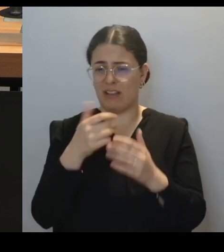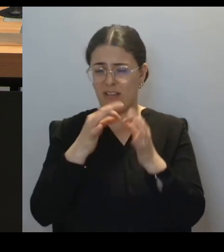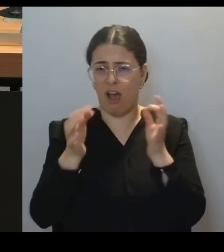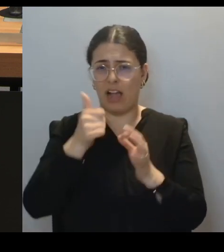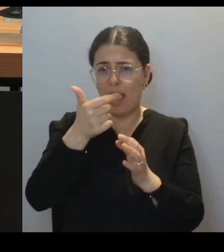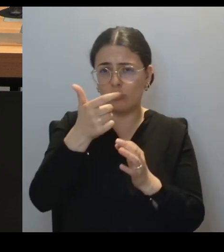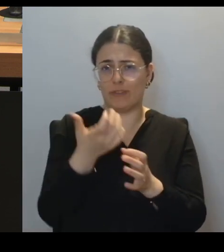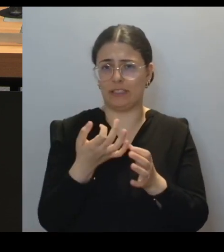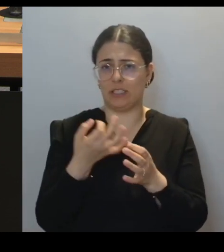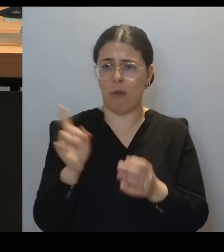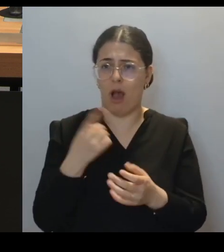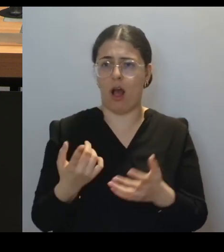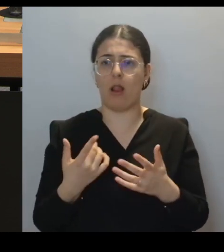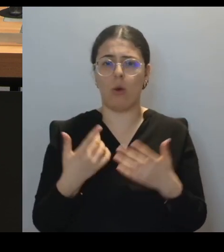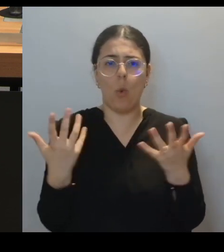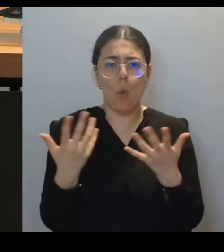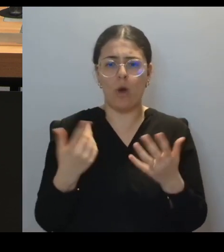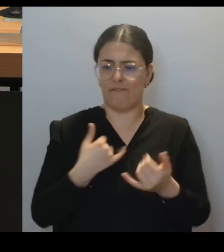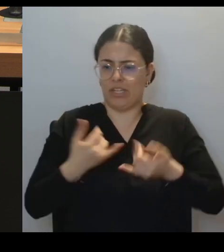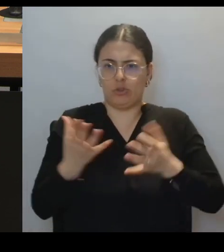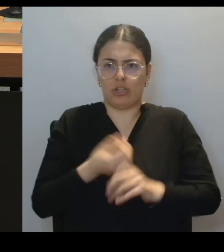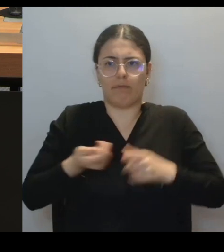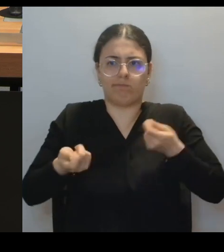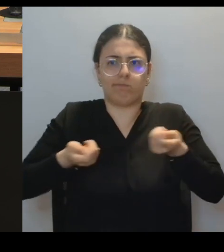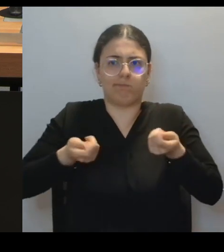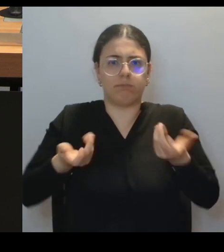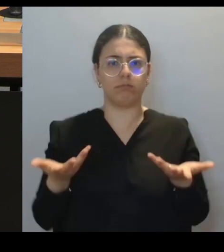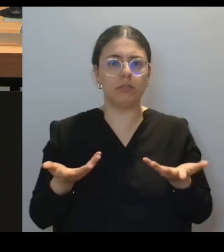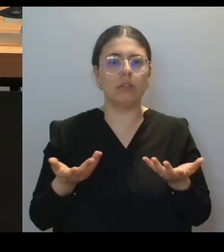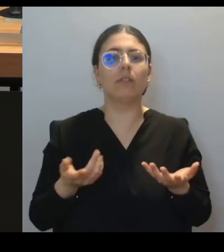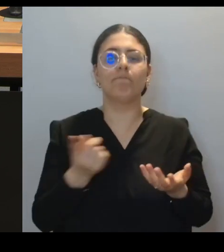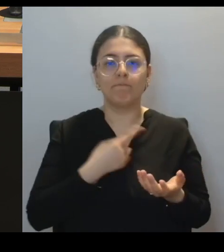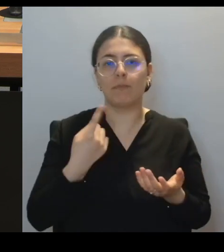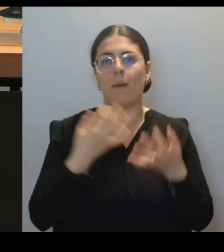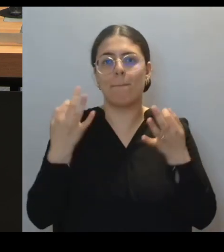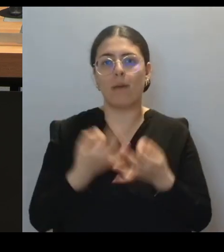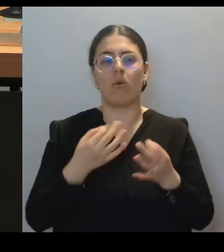Wir brauchen eine starke Polizei Gesetzgebung. Wir haben schon eine Novellierung nach vorne gebracht.